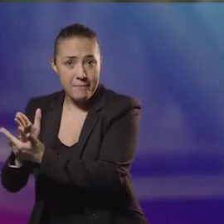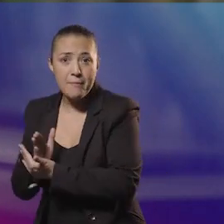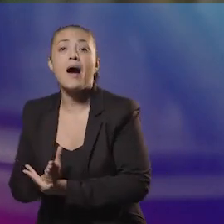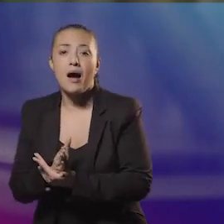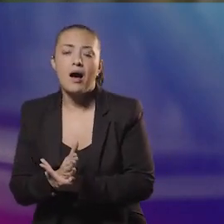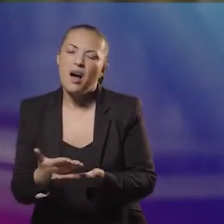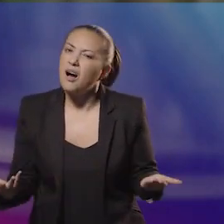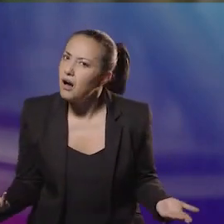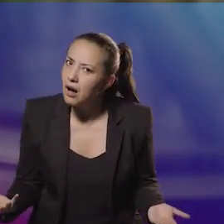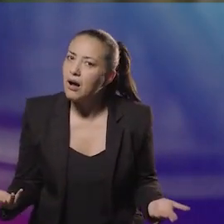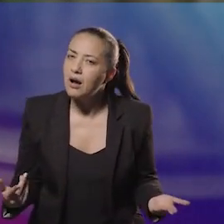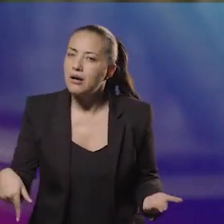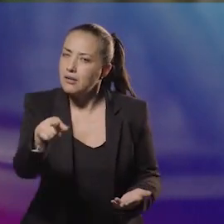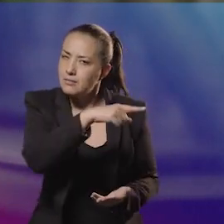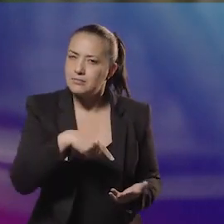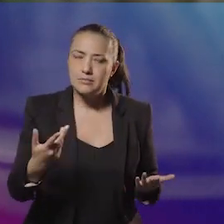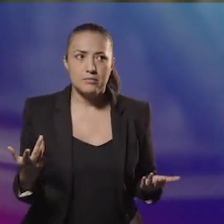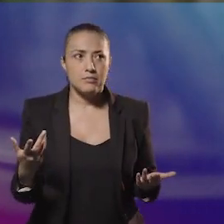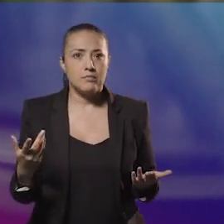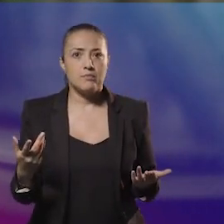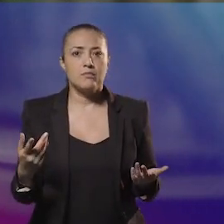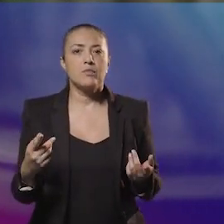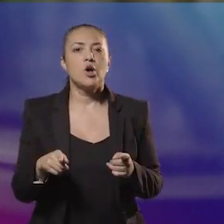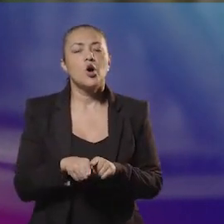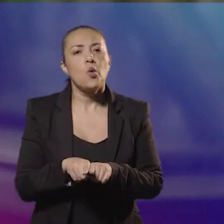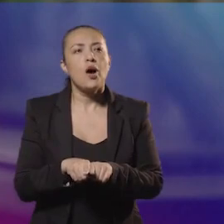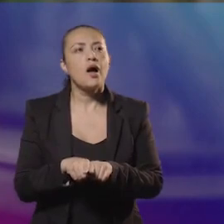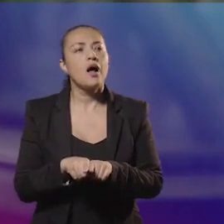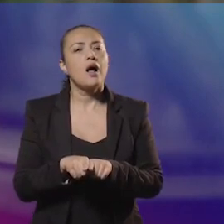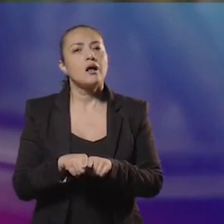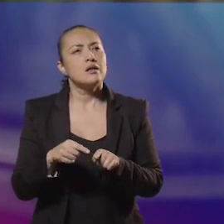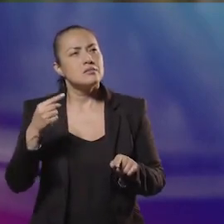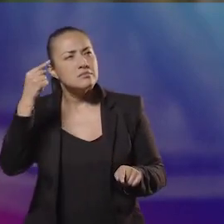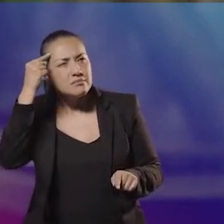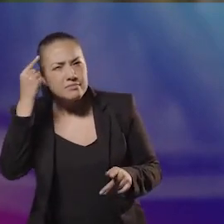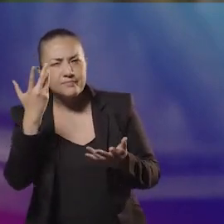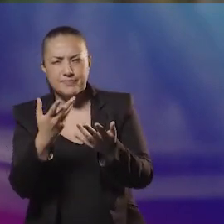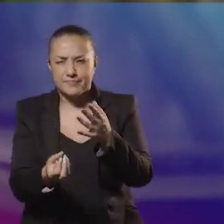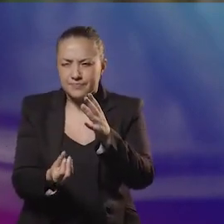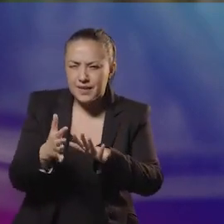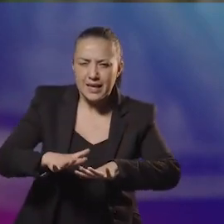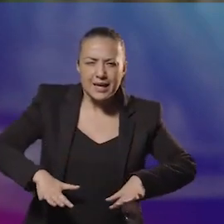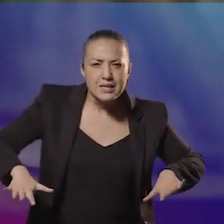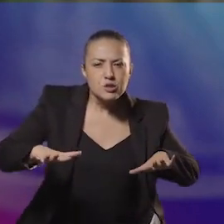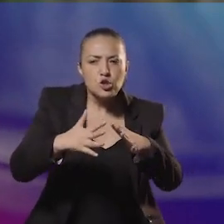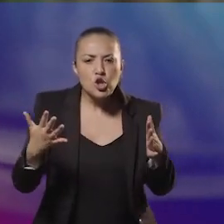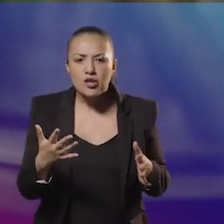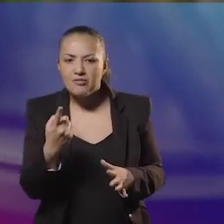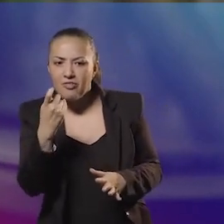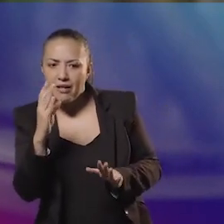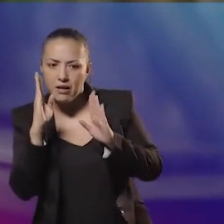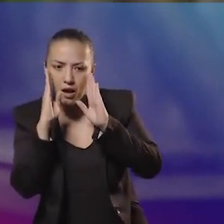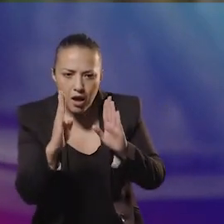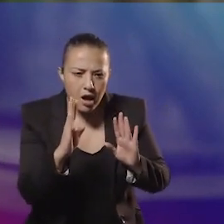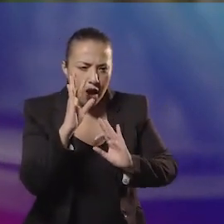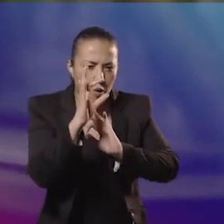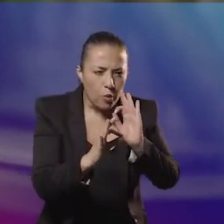Y eso significa que estemos en espacios y que creemos situaciones en donde no están cuidadas ni protegidas,